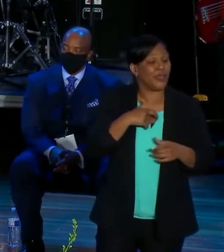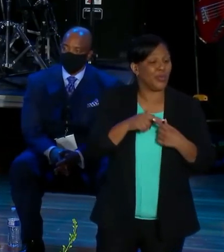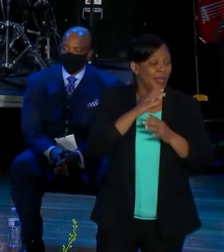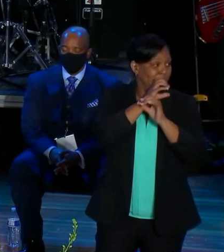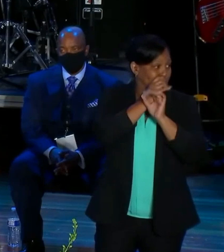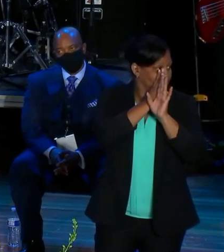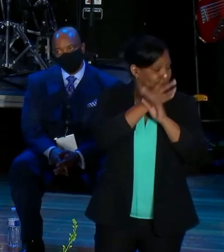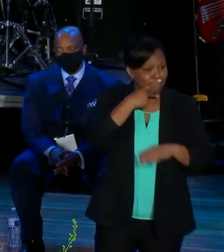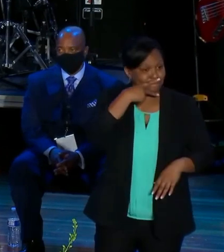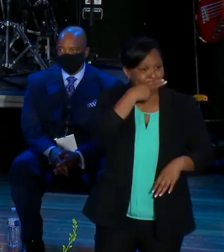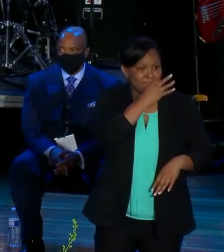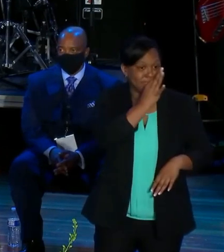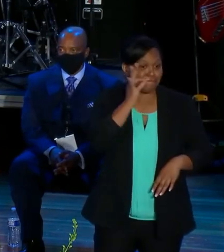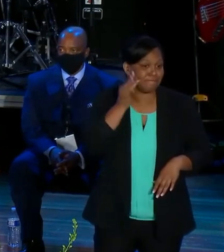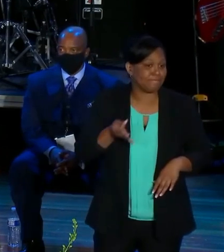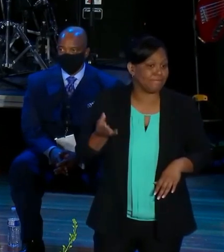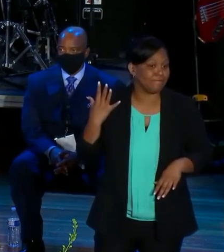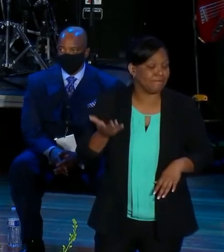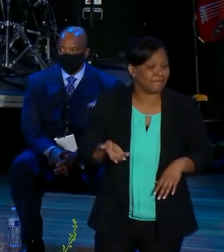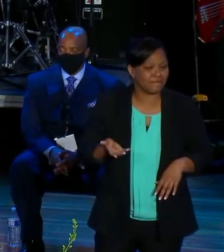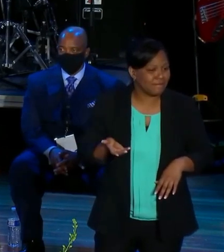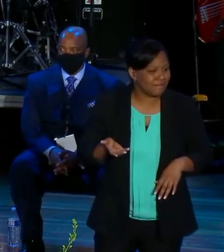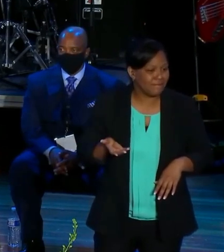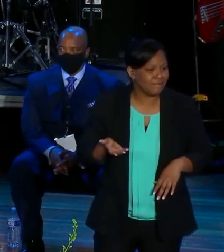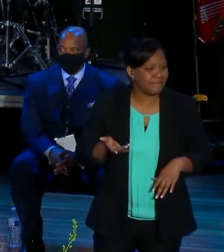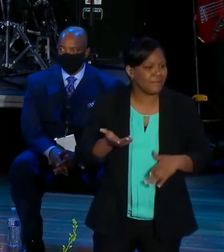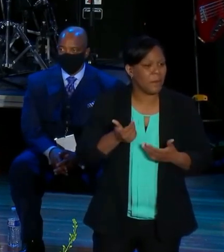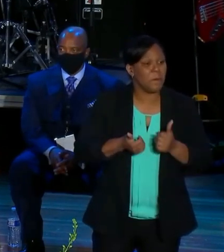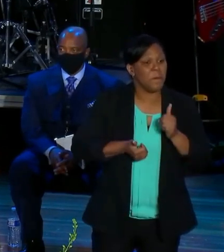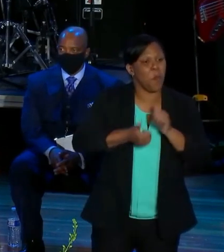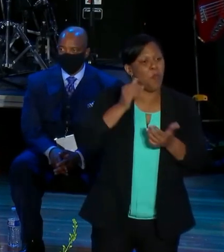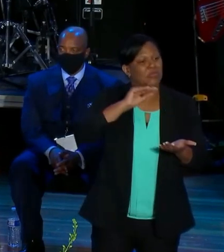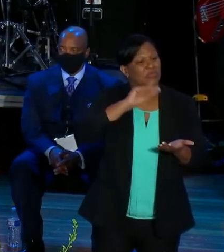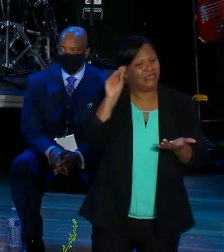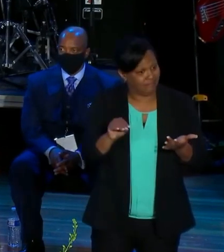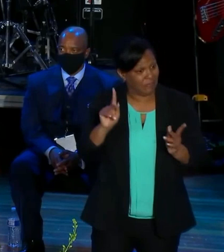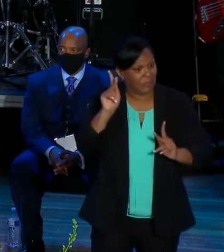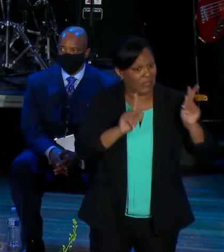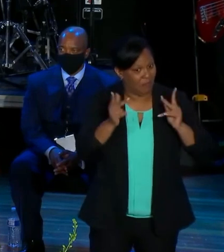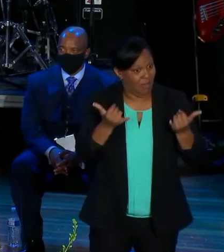Den överväldigande majoriteten av folket marscherar utan att krossa fönsterrutor